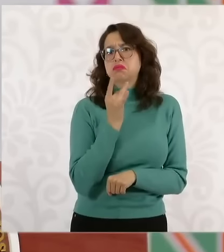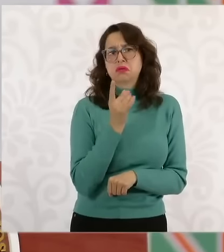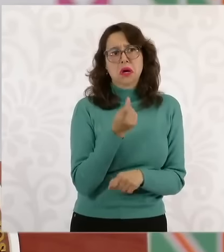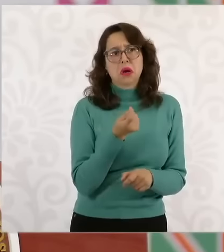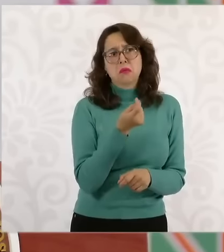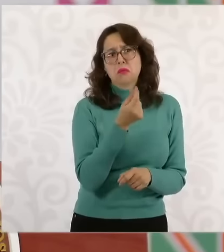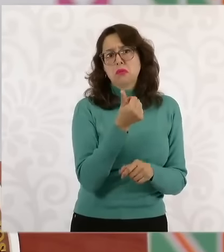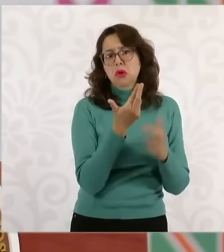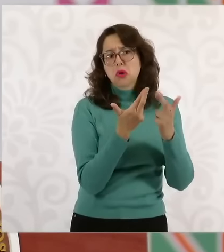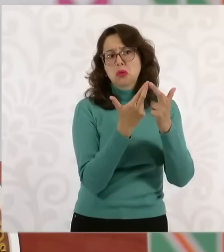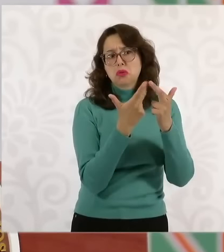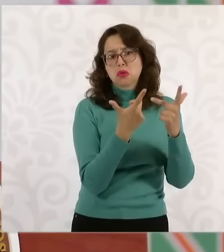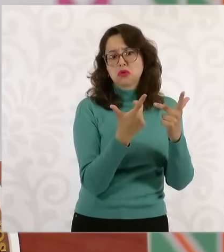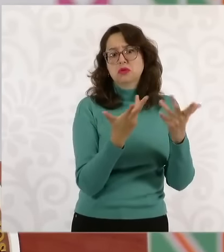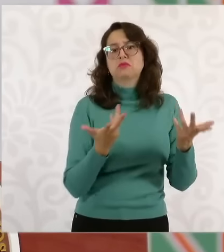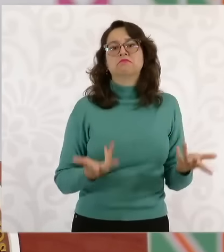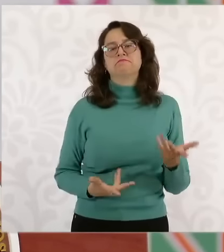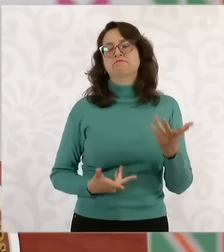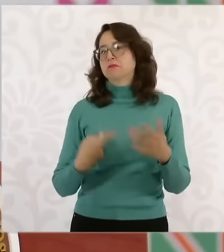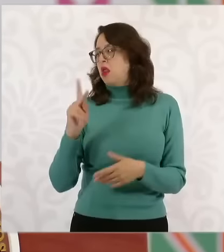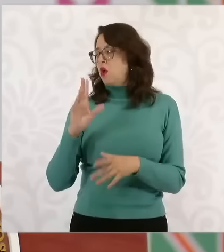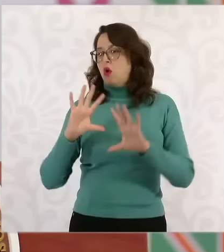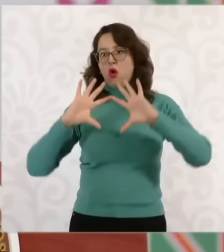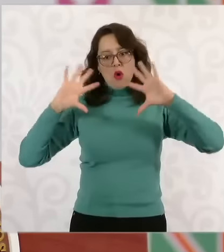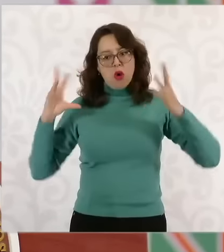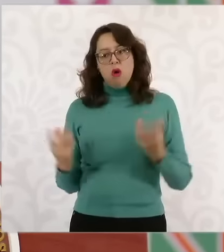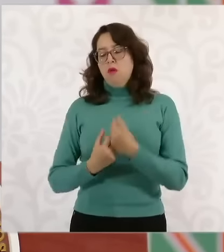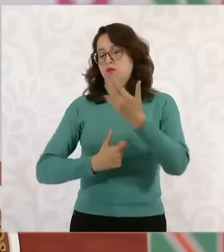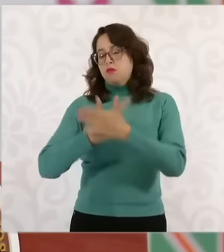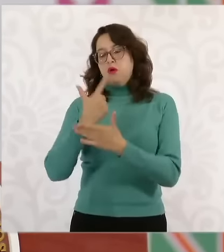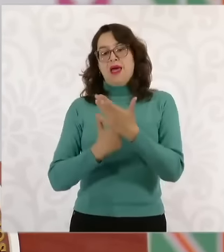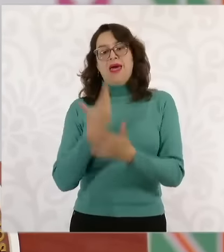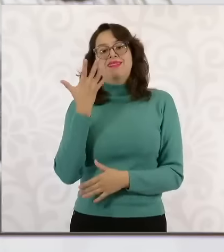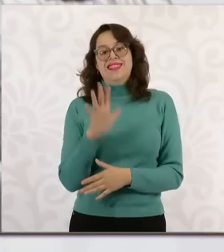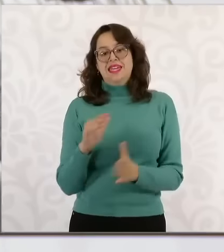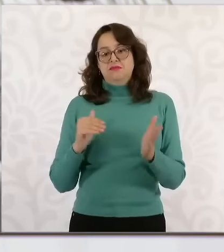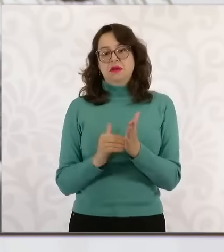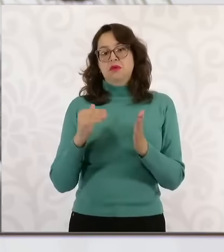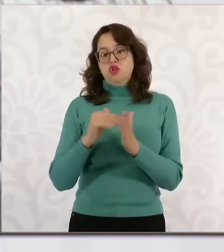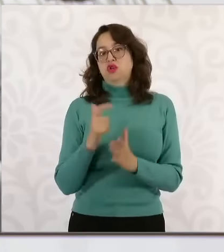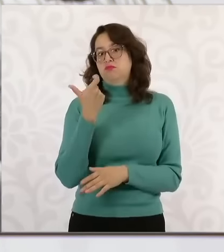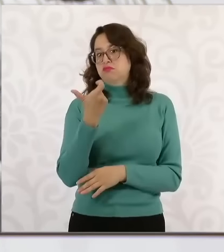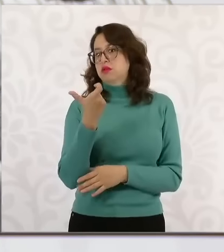o bueno, más bien la primera estimación son 10,000 millones de pesos de apoyo directo a las personas,